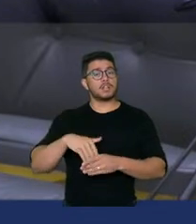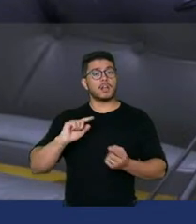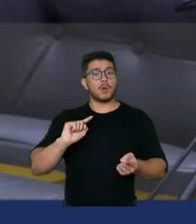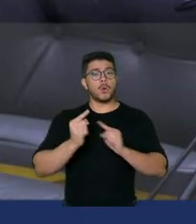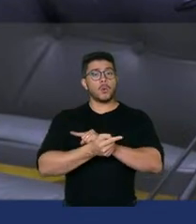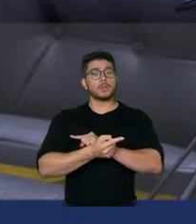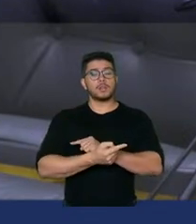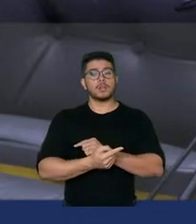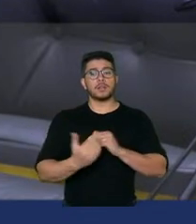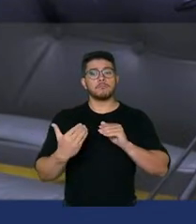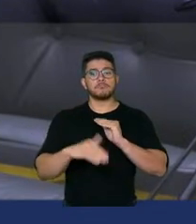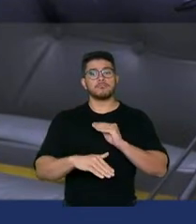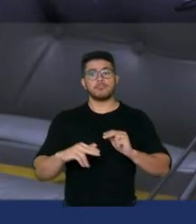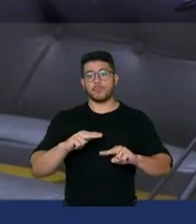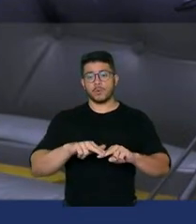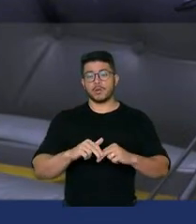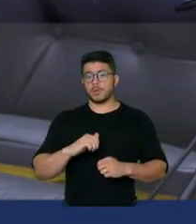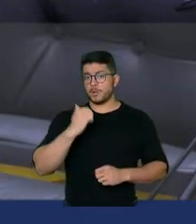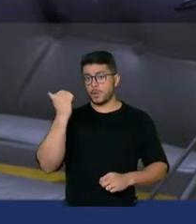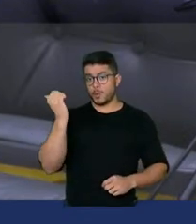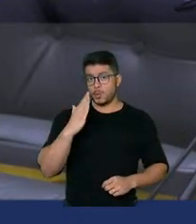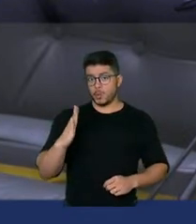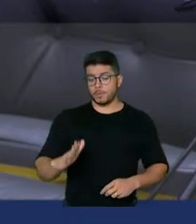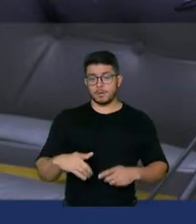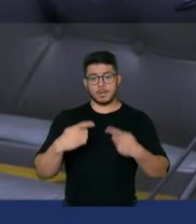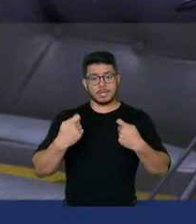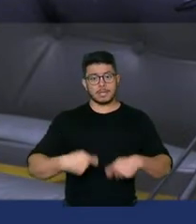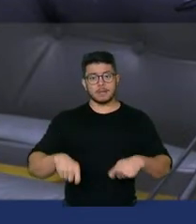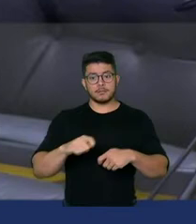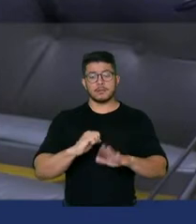POR ISSO. EU VOTEI CONTRAPOR ENTENDER NOC BRASIL NÃO